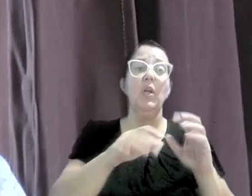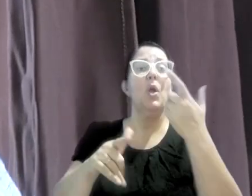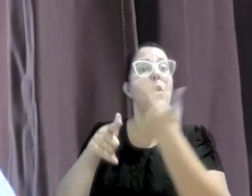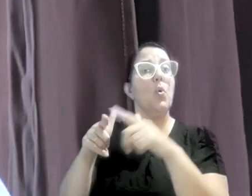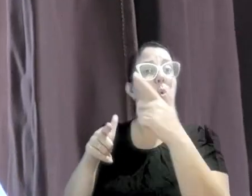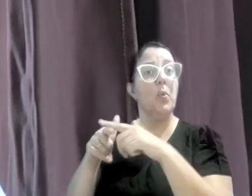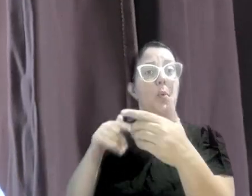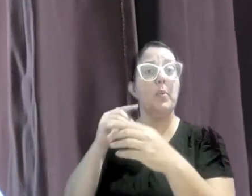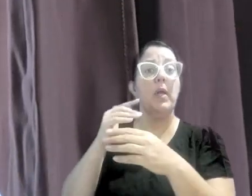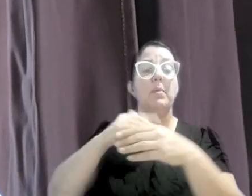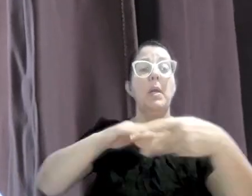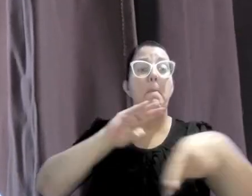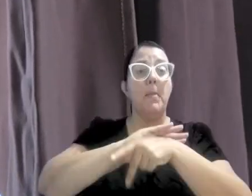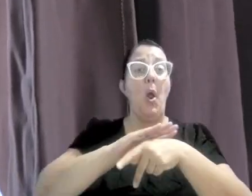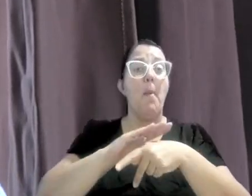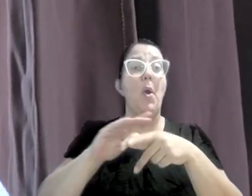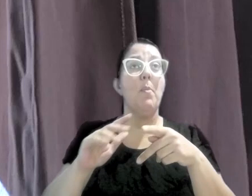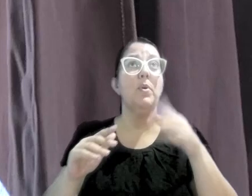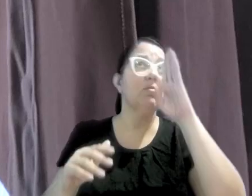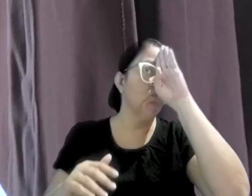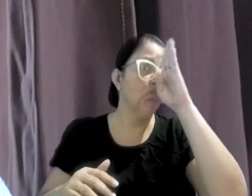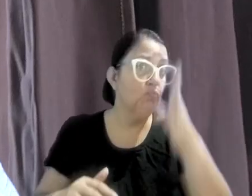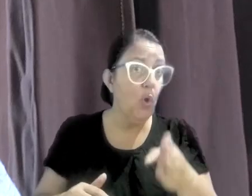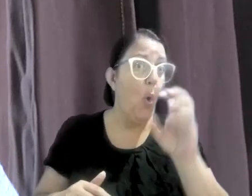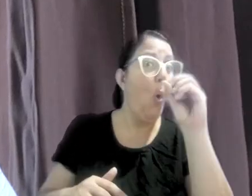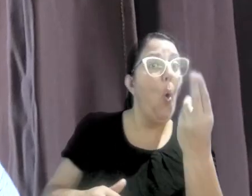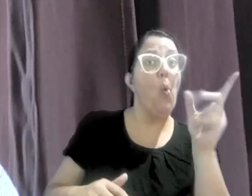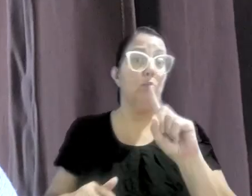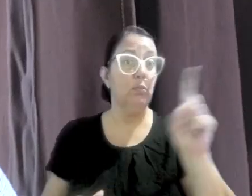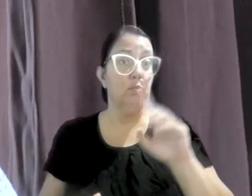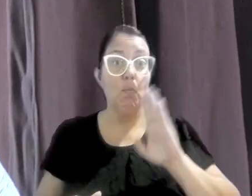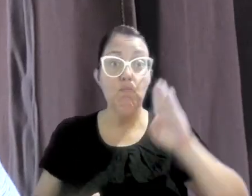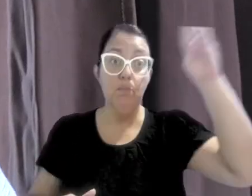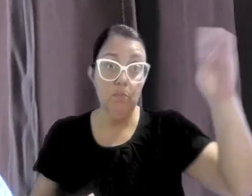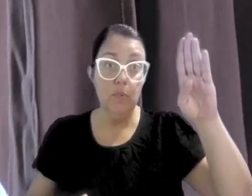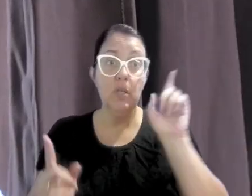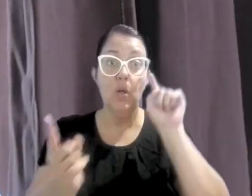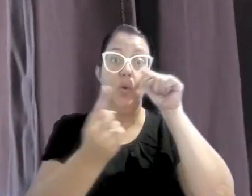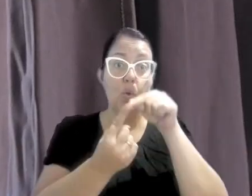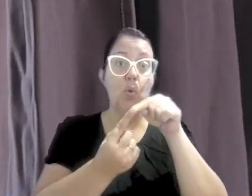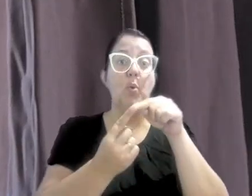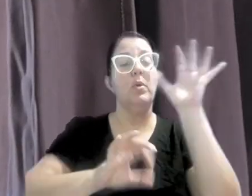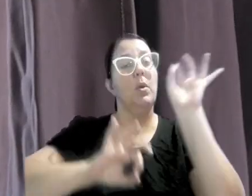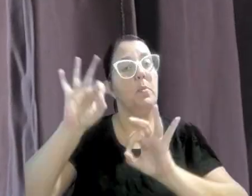nesse contexto de impactos costeiros indiretos, acho que esse é um dos principais objetivos